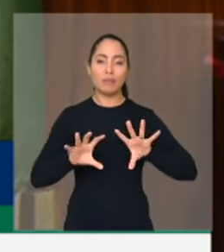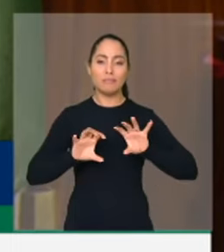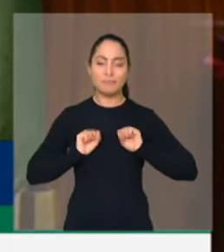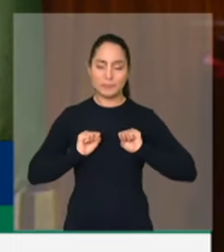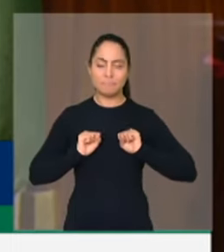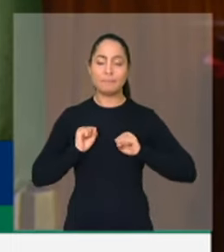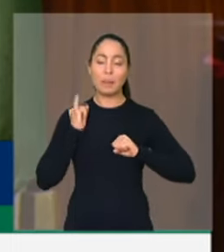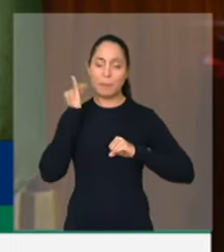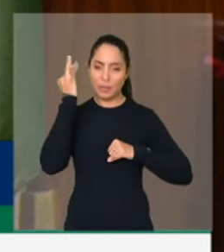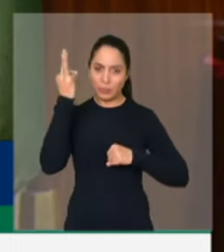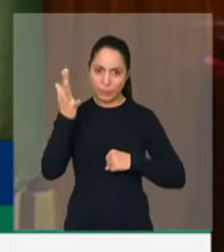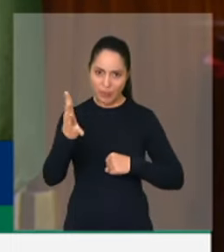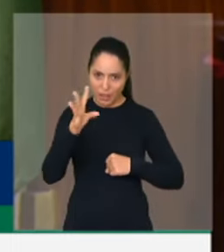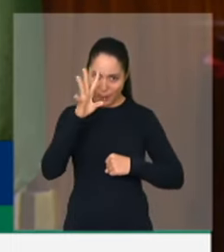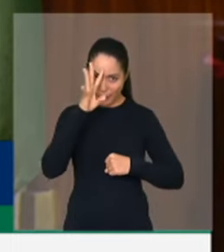MADRUGADA DESTA QUARTA-FEIRA. ÍCONE DE GERAÇÕES, AROLDO